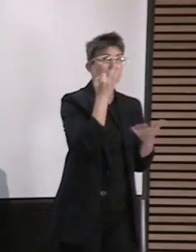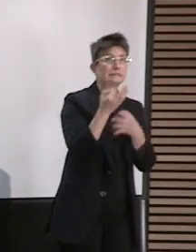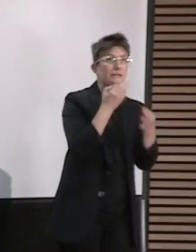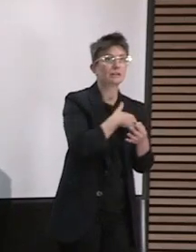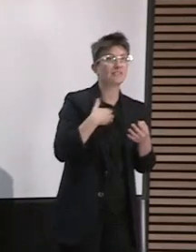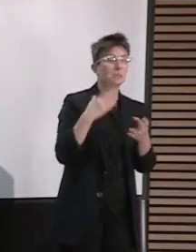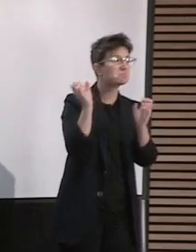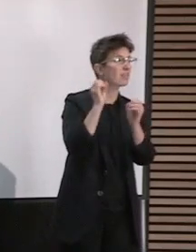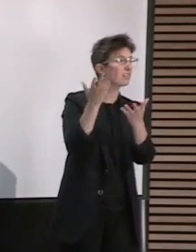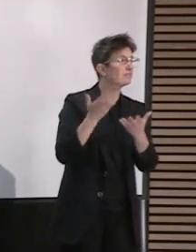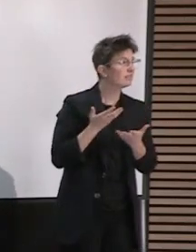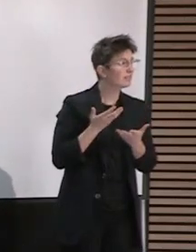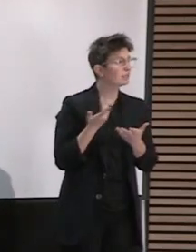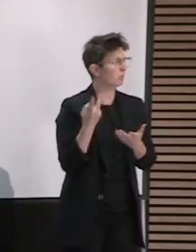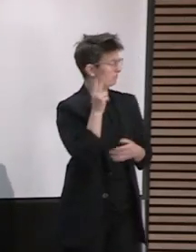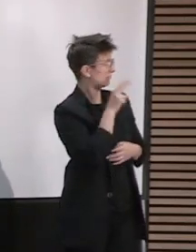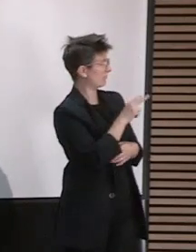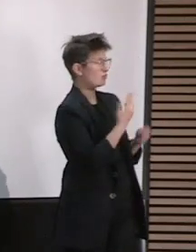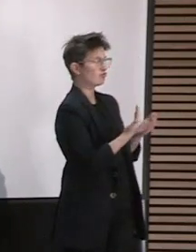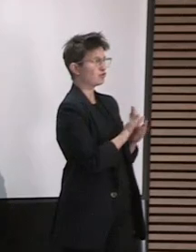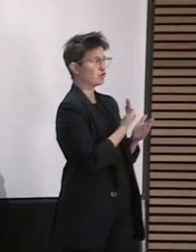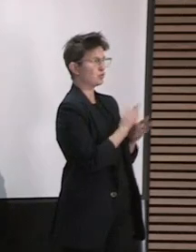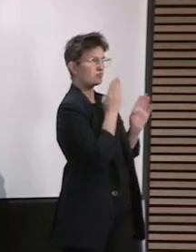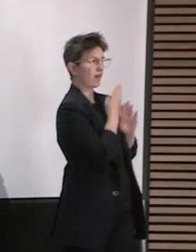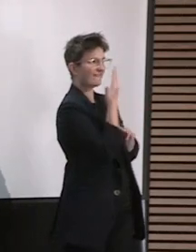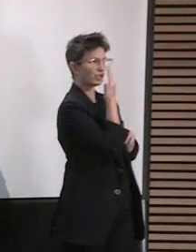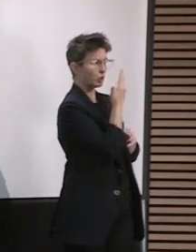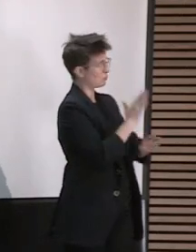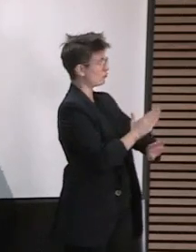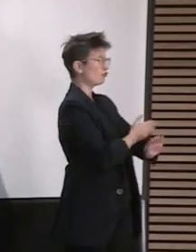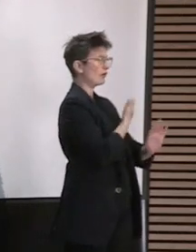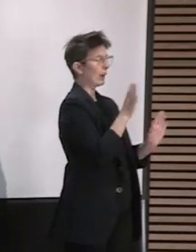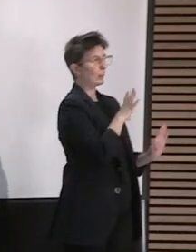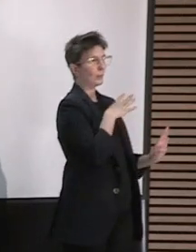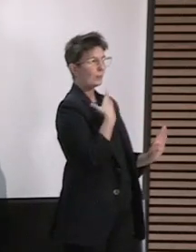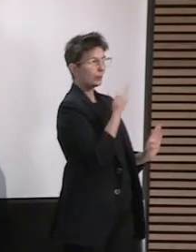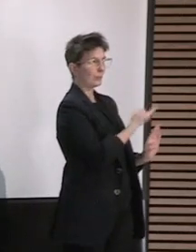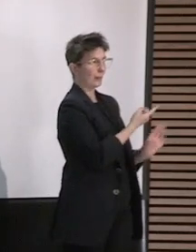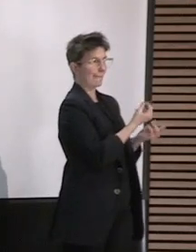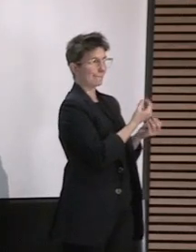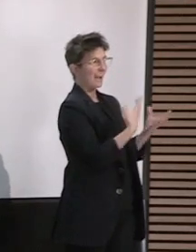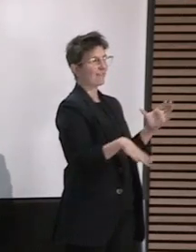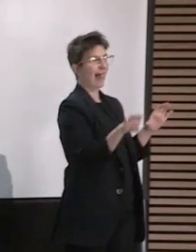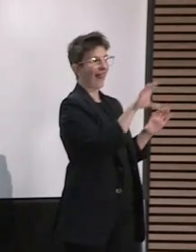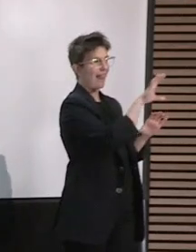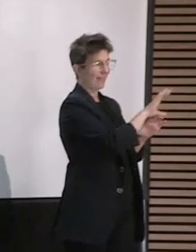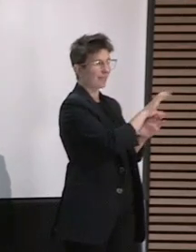ano kia whakaritea. He iti nga kura pirau kei a koe i Taranaki